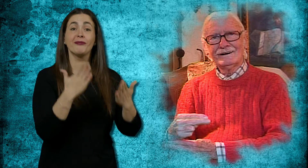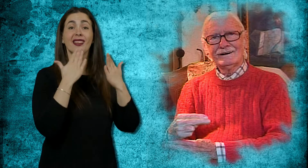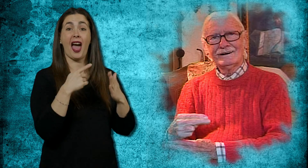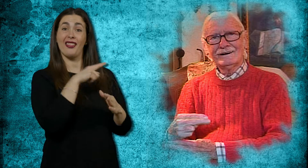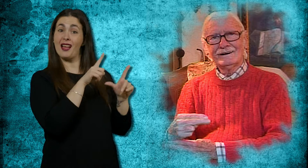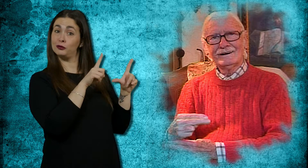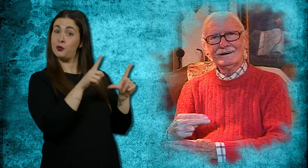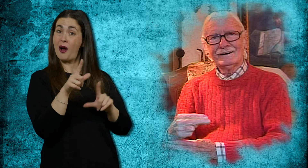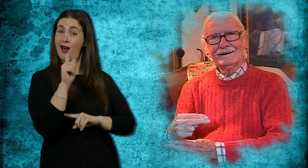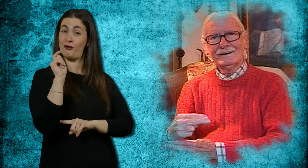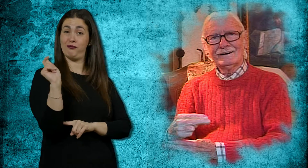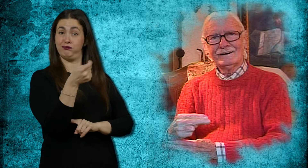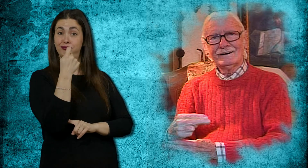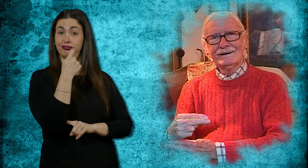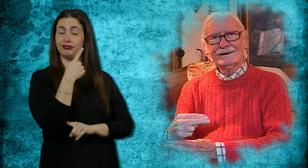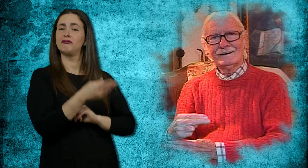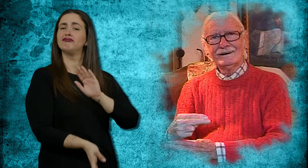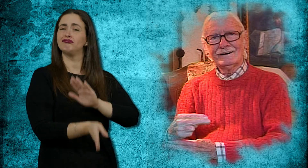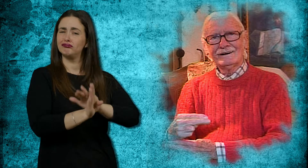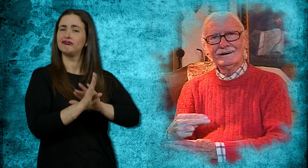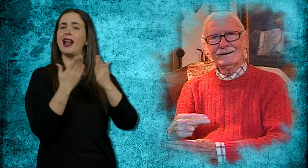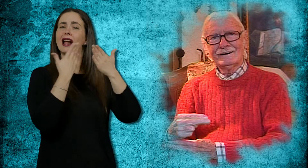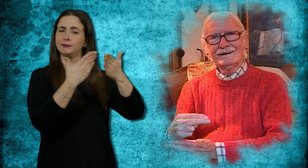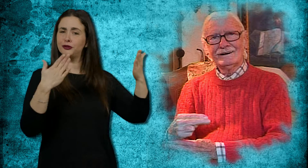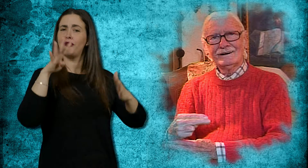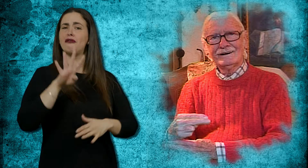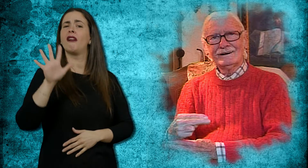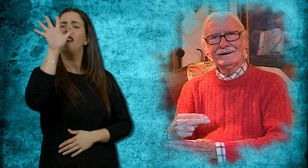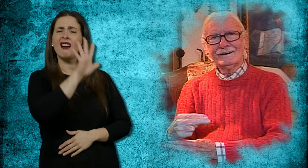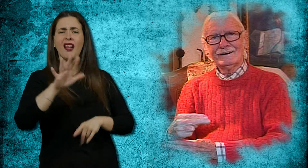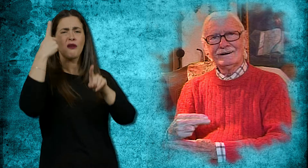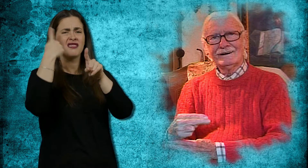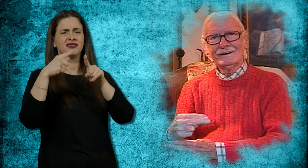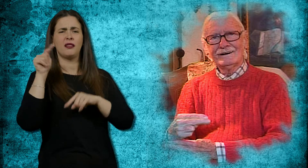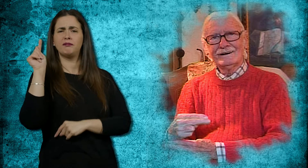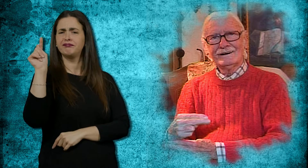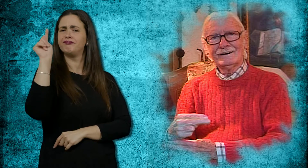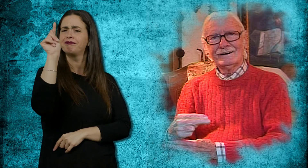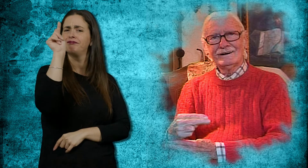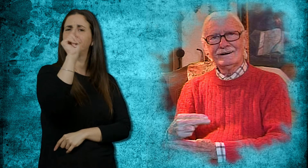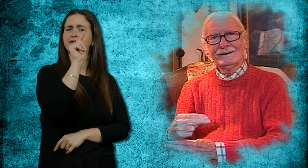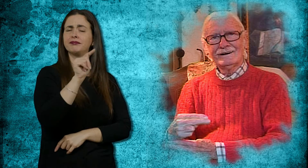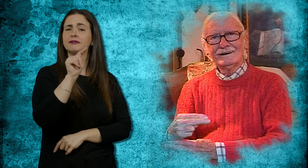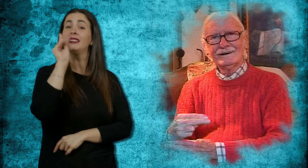A causa de l'èxit de les seves obres, va continuar exposant-les en diversos llocs de Catalunya.